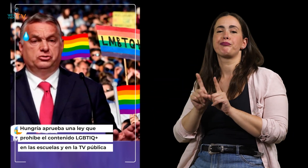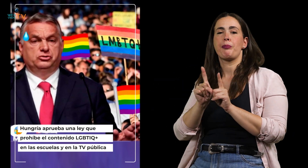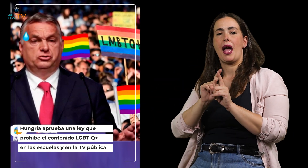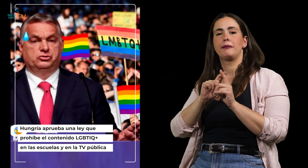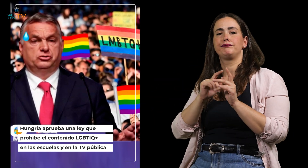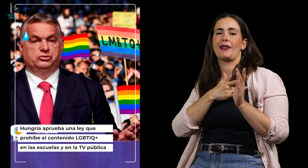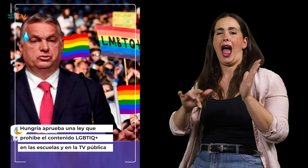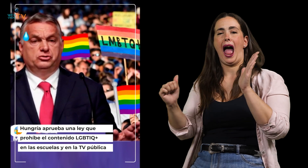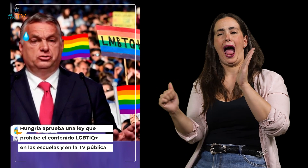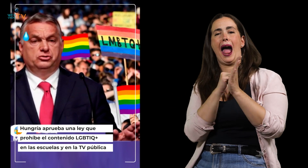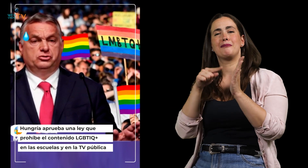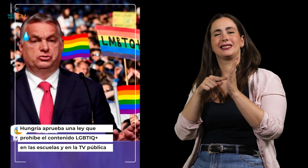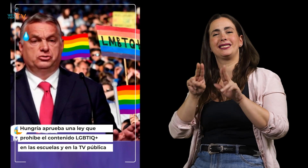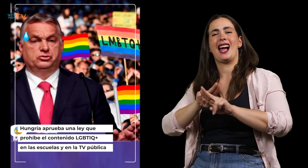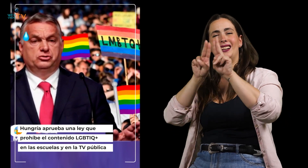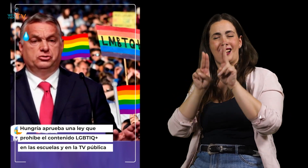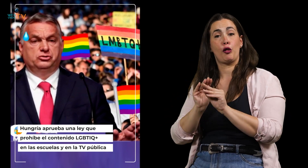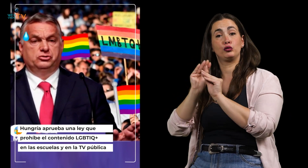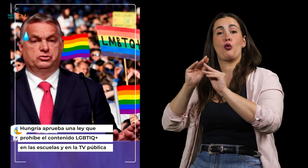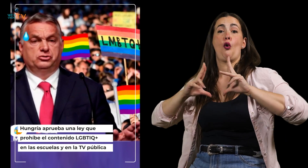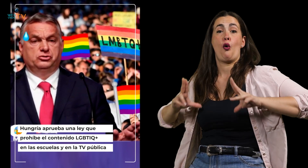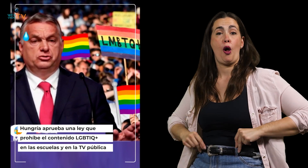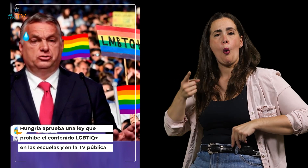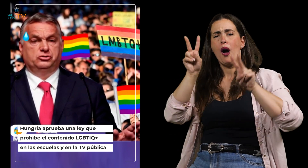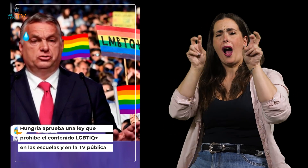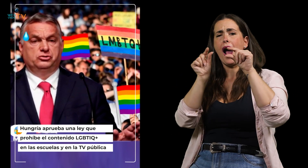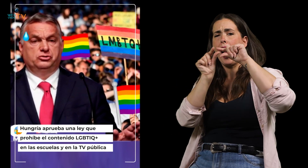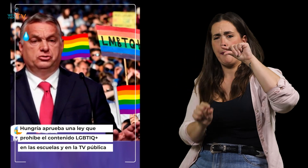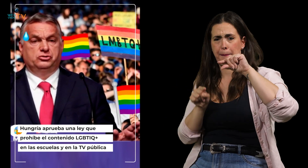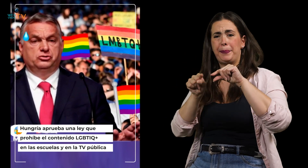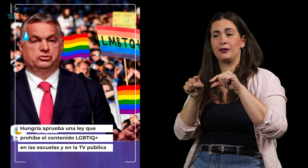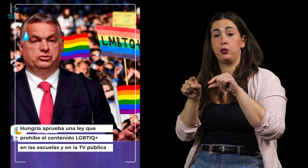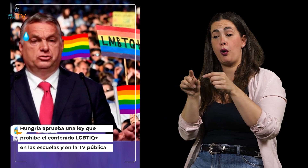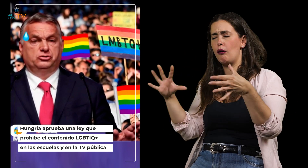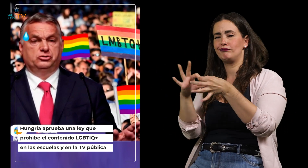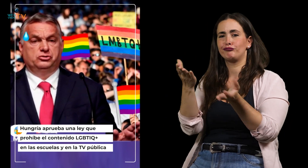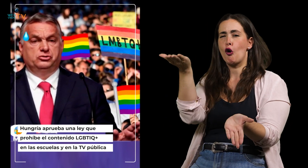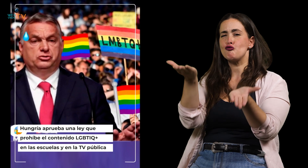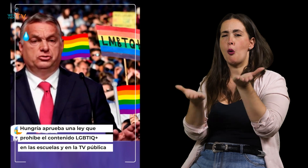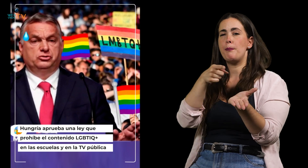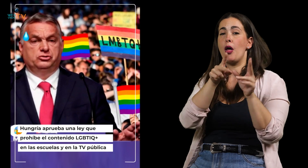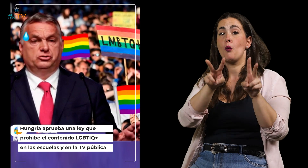El capítulo húngaro de Amnistía Internacional ha comparado la nueva ley